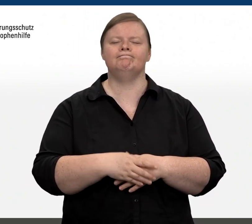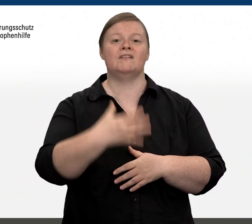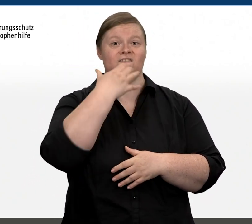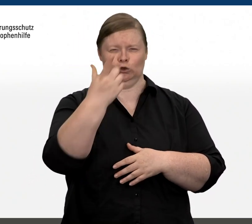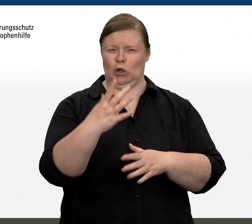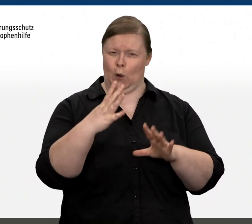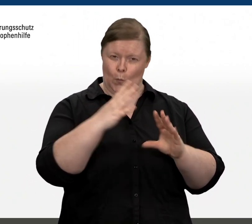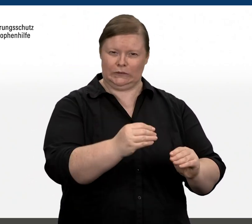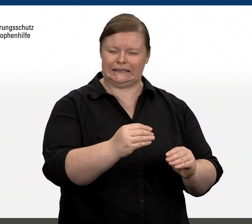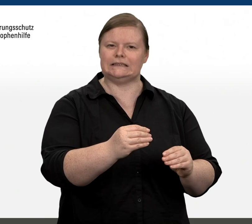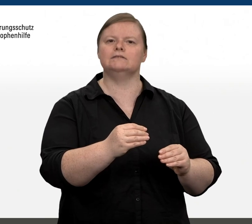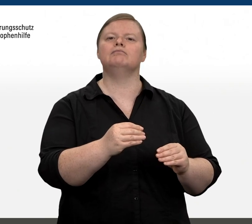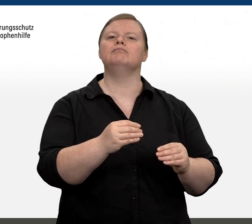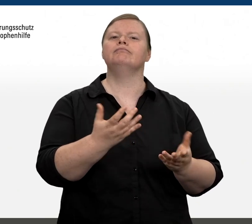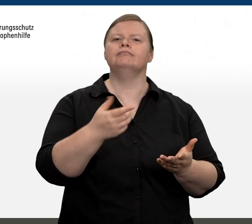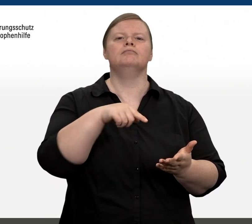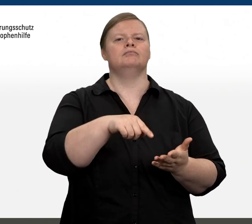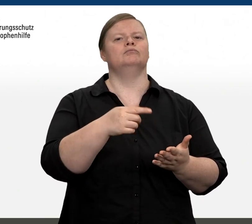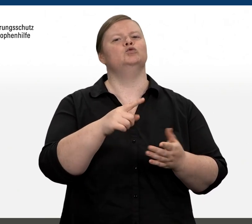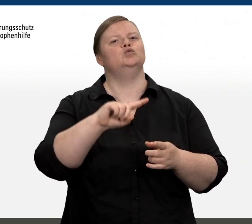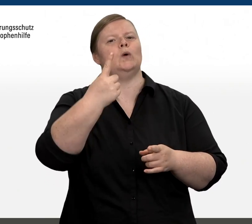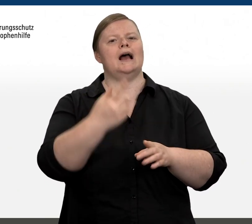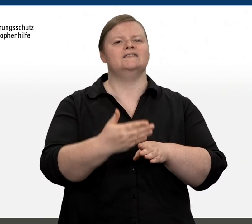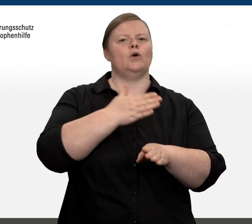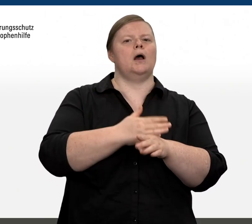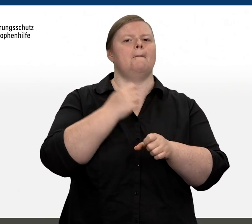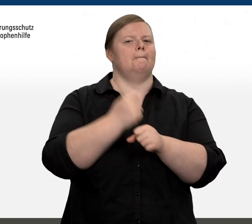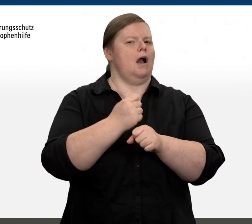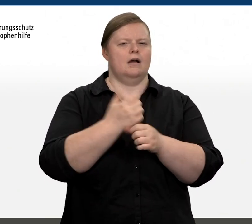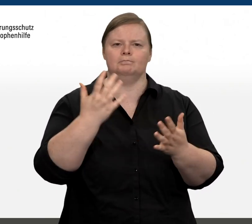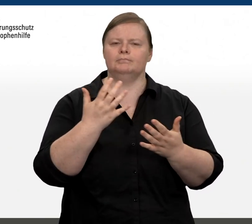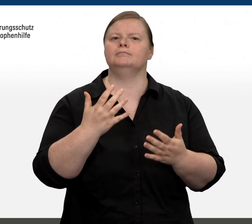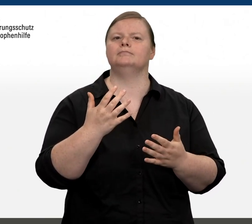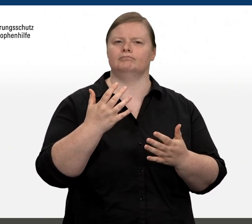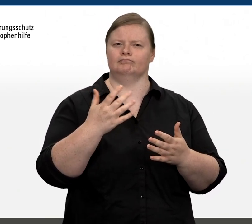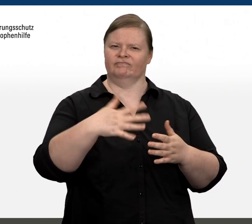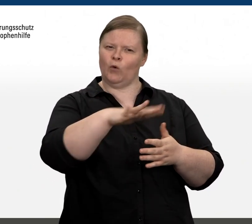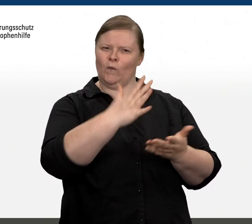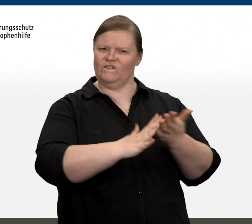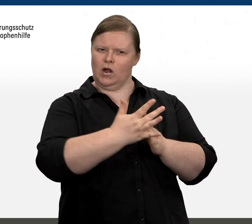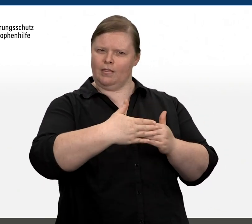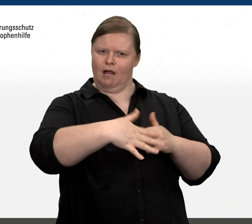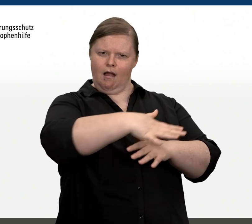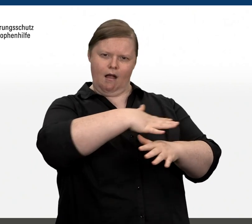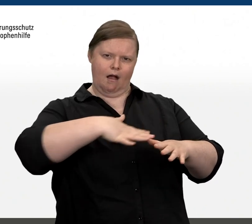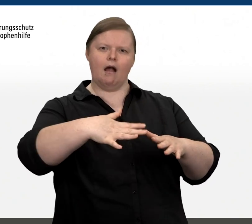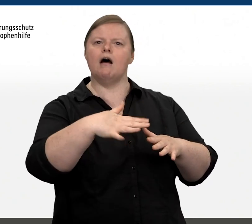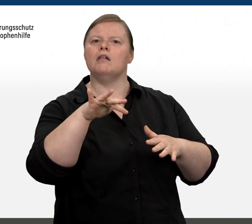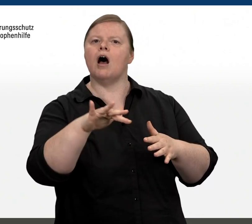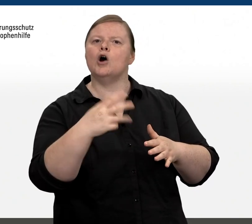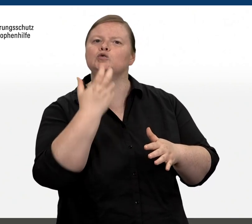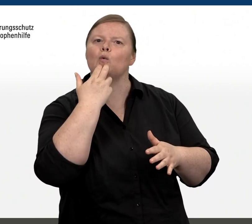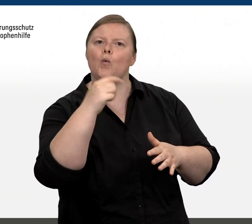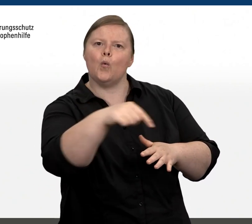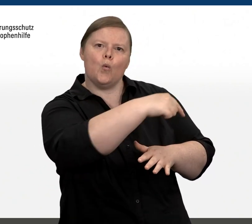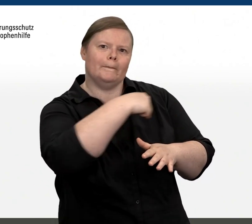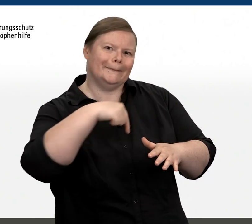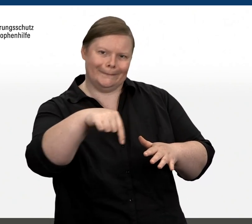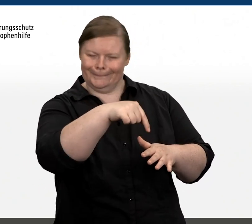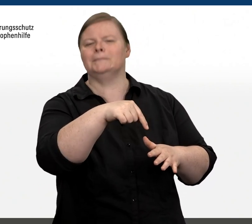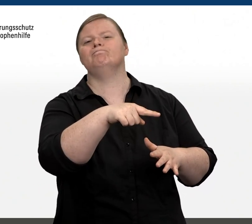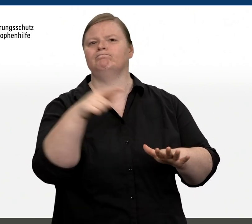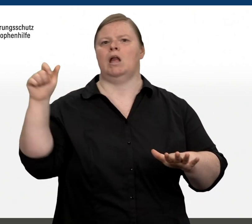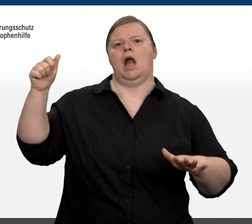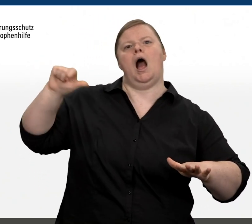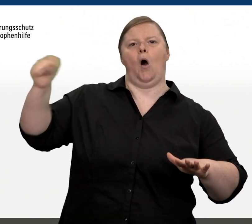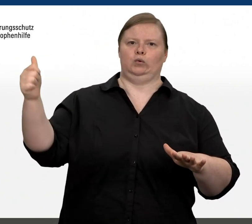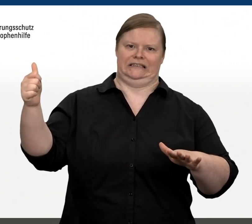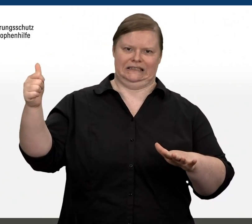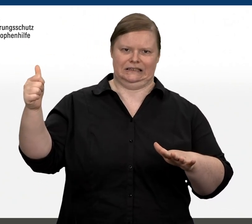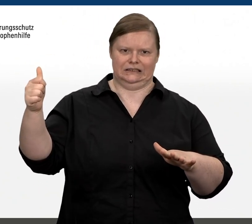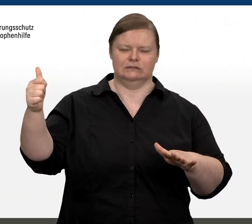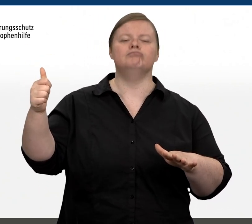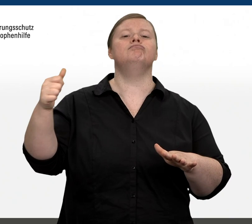Als erstes sollten Sie den Strom im Gefahrenbereich abstellen.